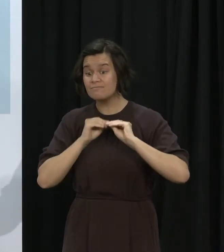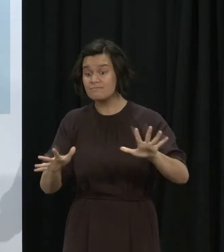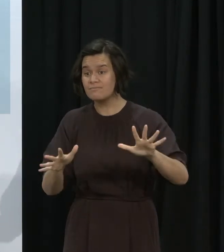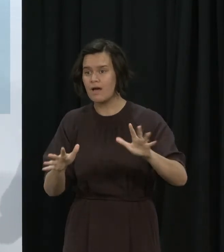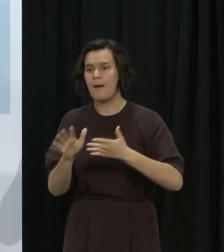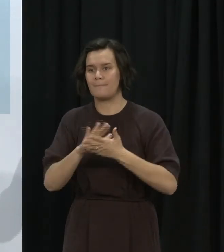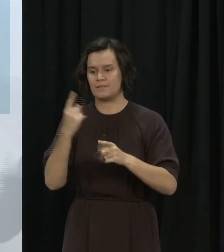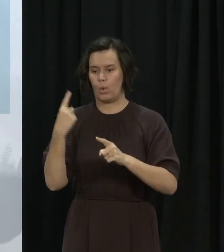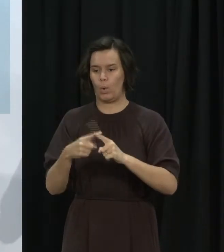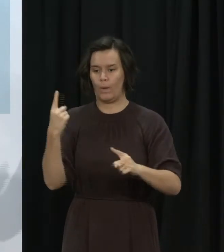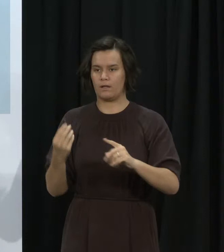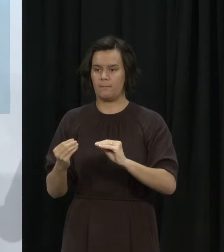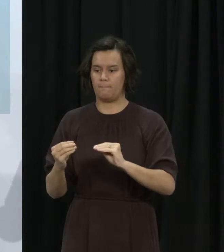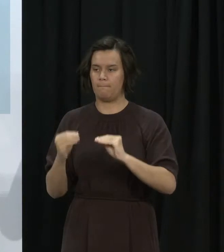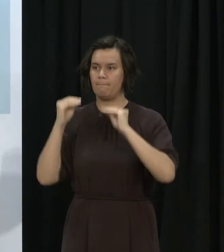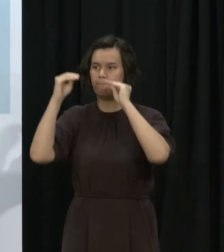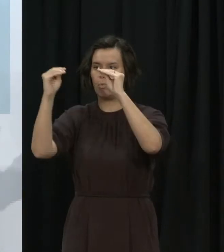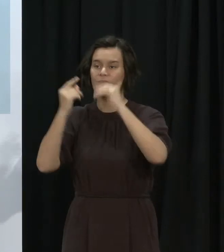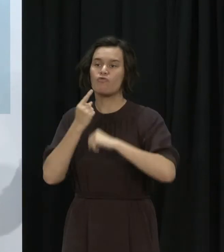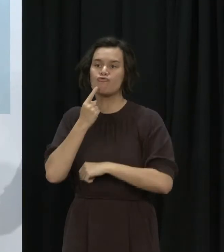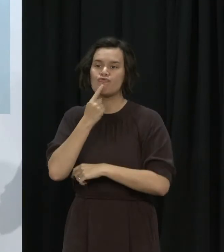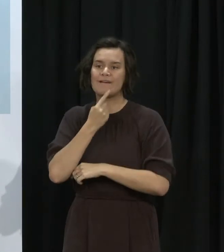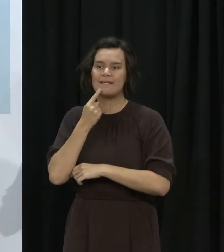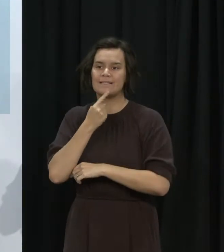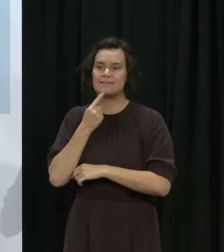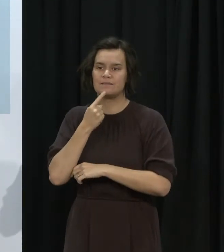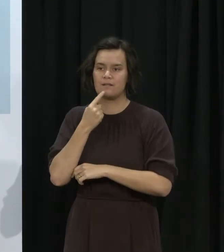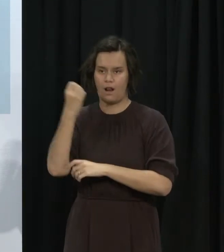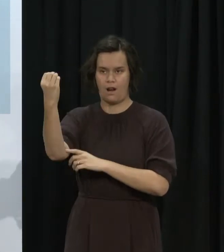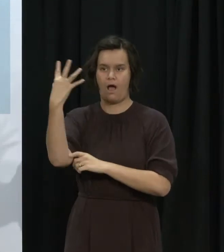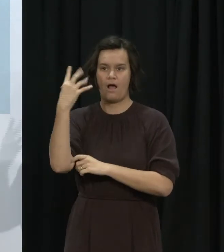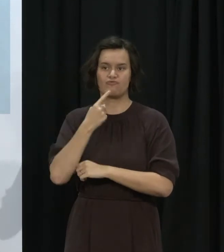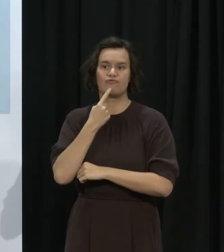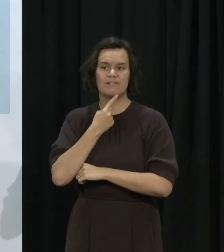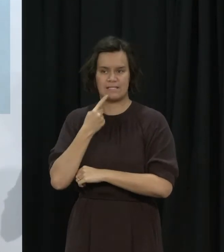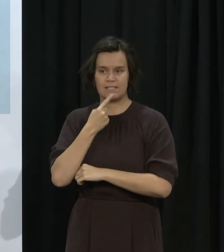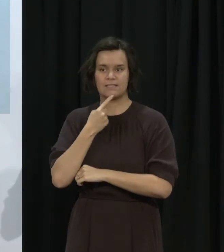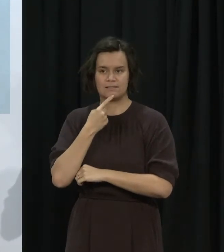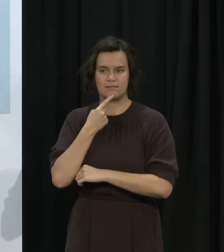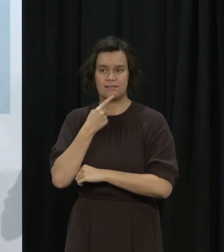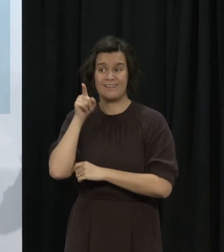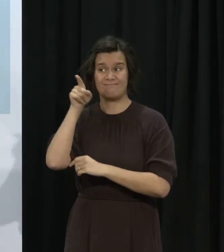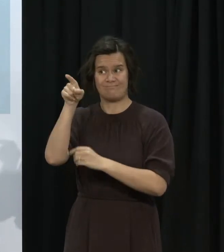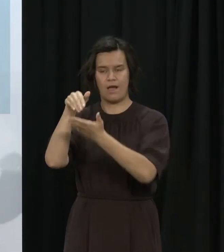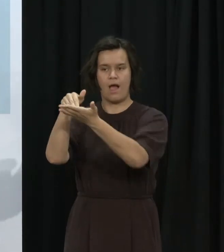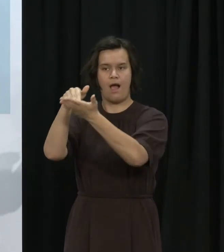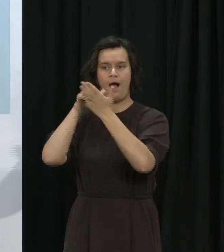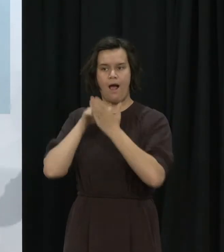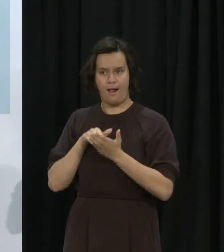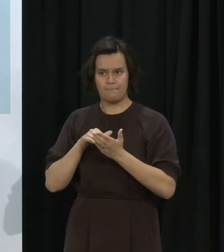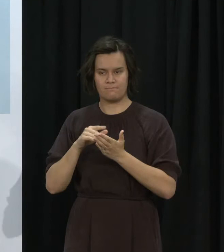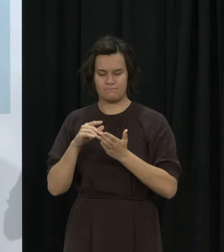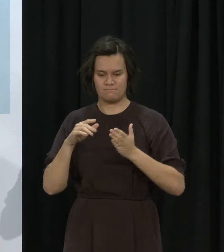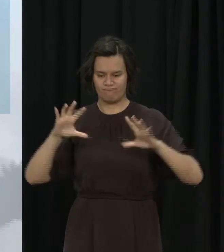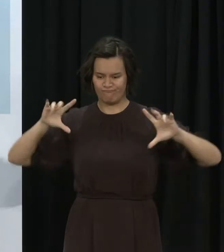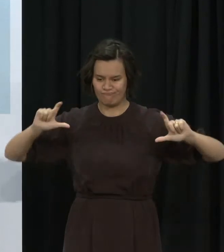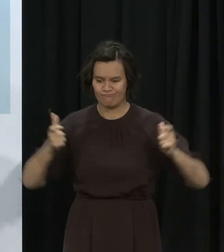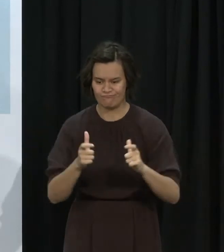tumanako ka tere te horapa, koira te aha kei te kite tatou i etahi atu waahi. Hei whakaroa i taua horapa, ka whakamahia